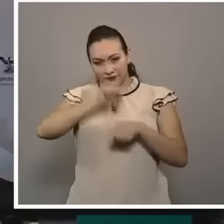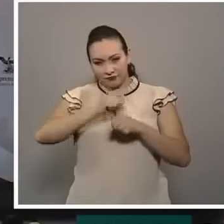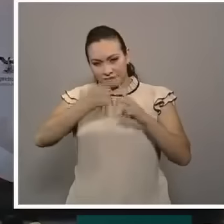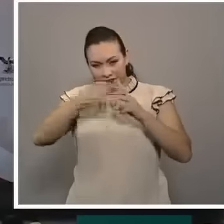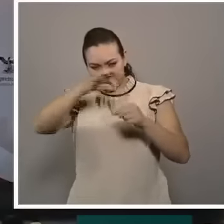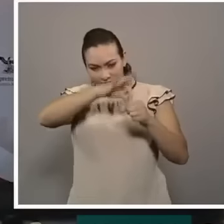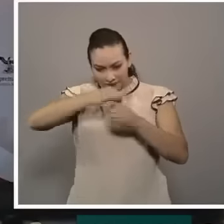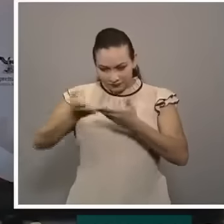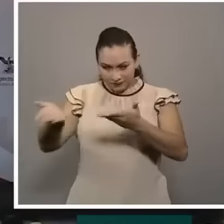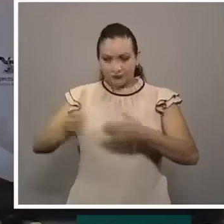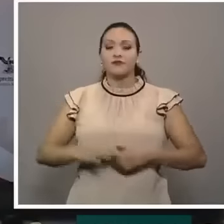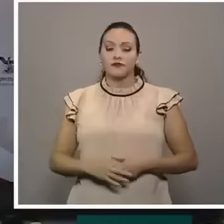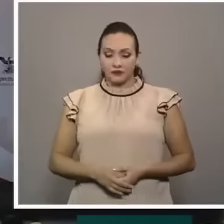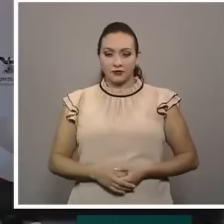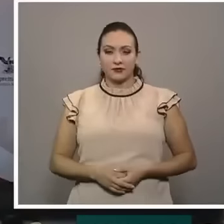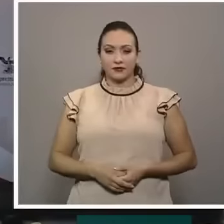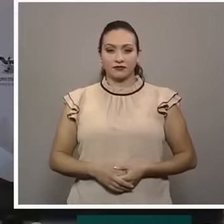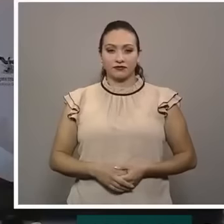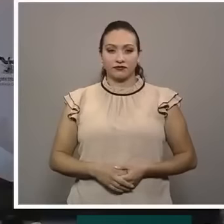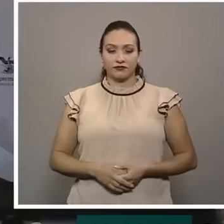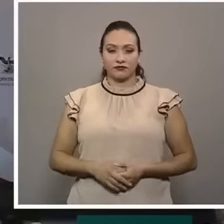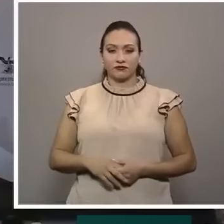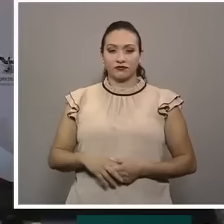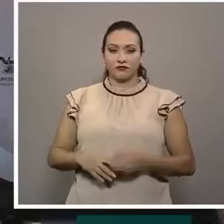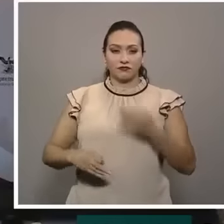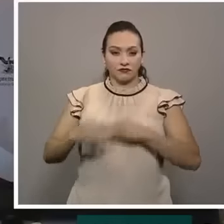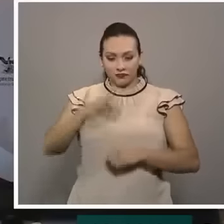señor ministro presidente. Unanimidad de votos a favor del acta. Tome la votación de